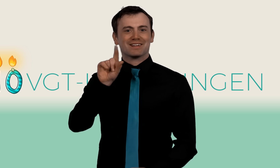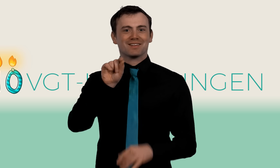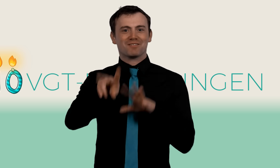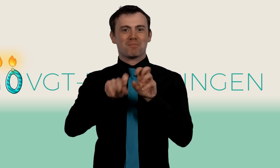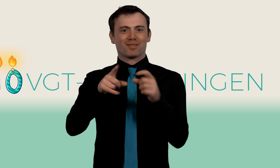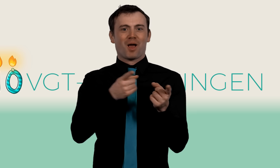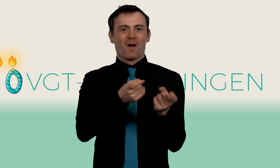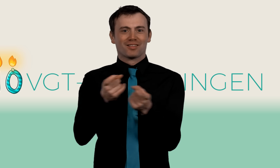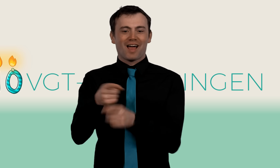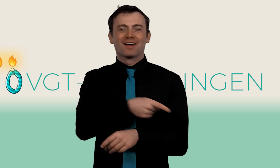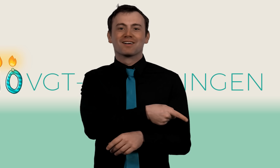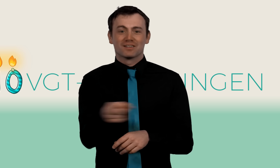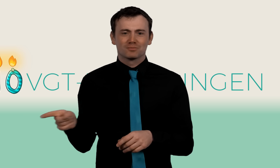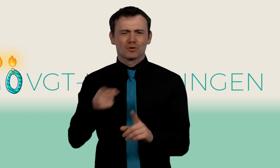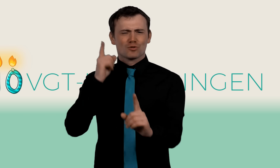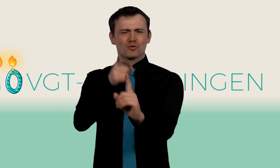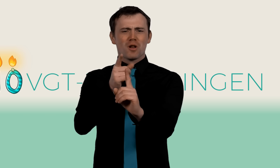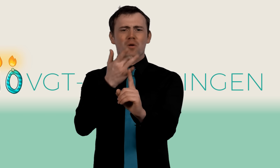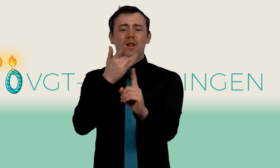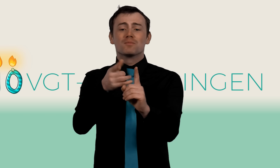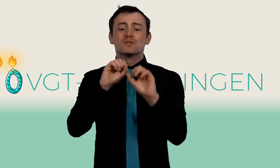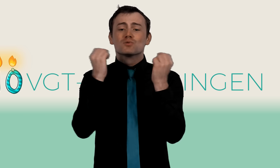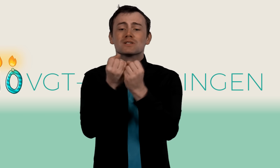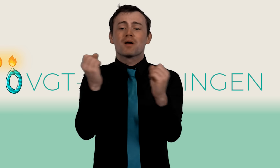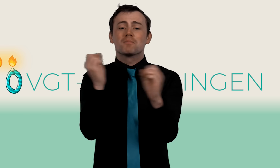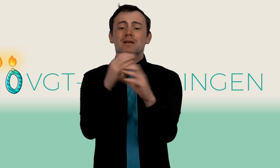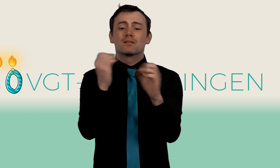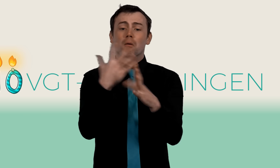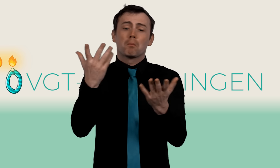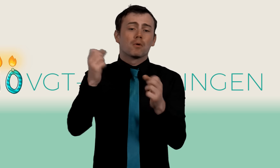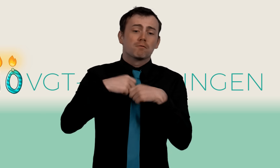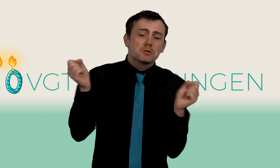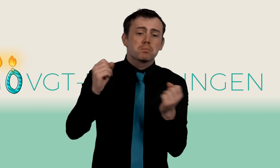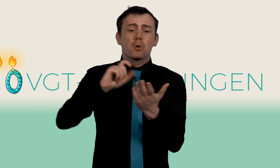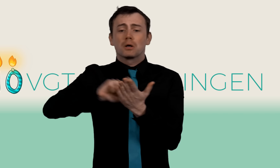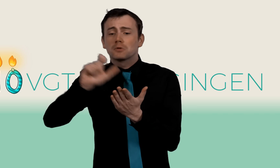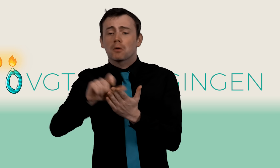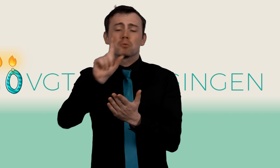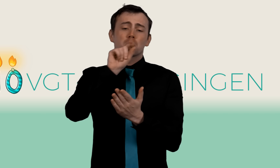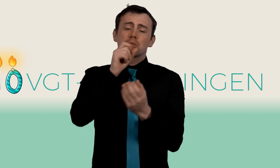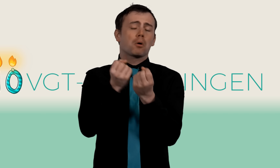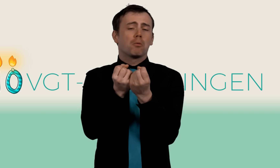Deze tien uitdagingen hebben als doel Vlaamse Gebarentaal via de sociale media, zoals Facebook, Twitter en Instagram,